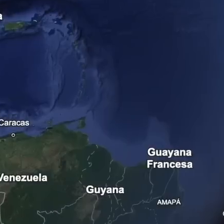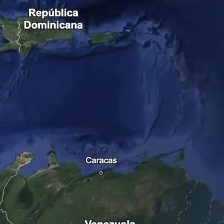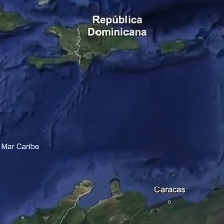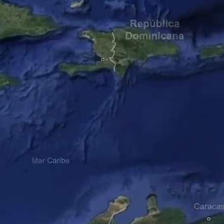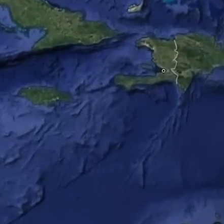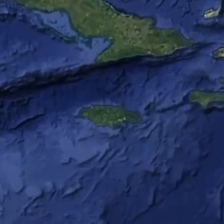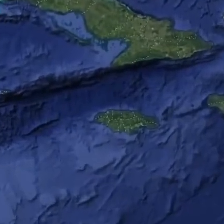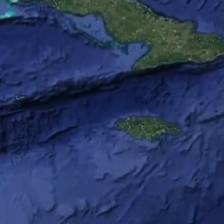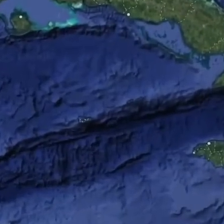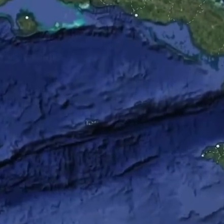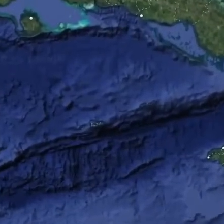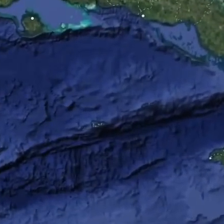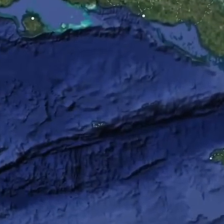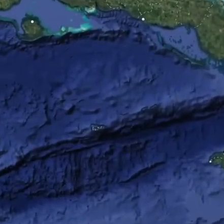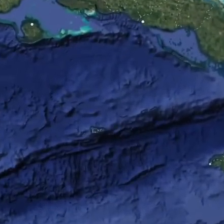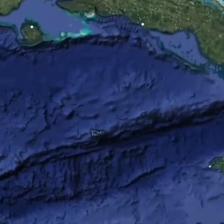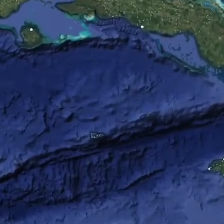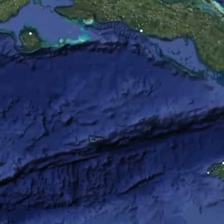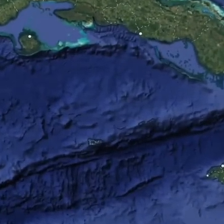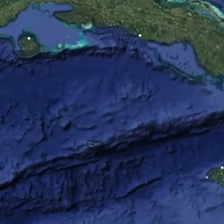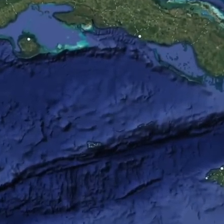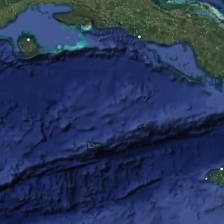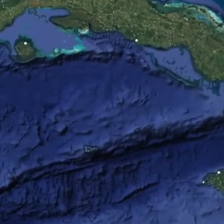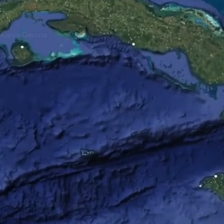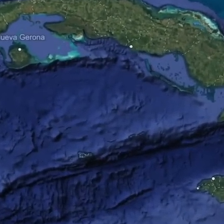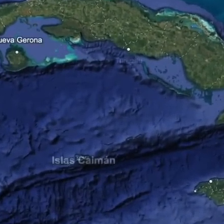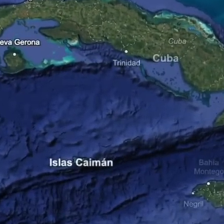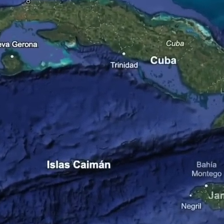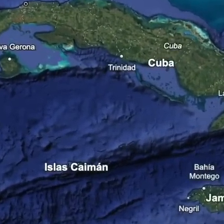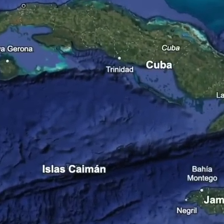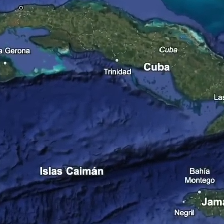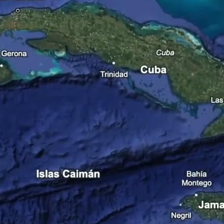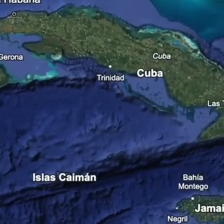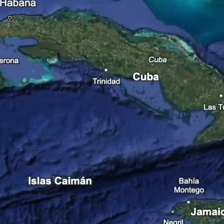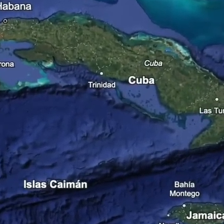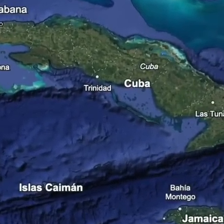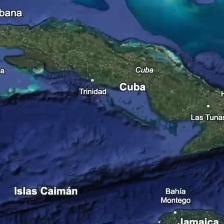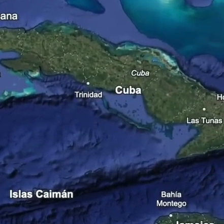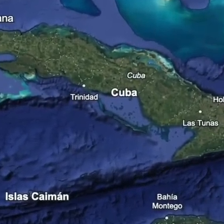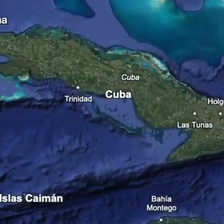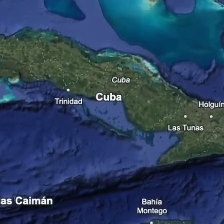echado mano nuevamente de su explicación sobre los alcances del decreto firmado por